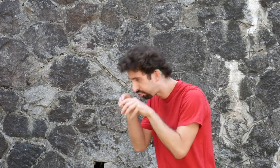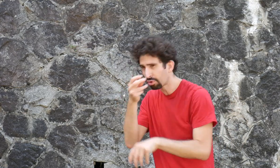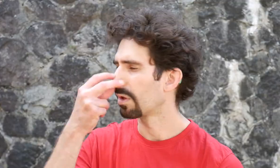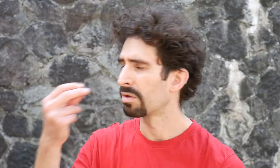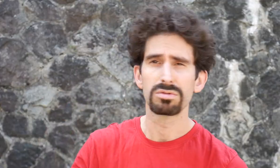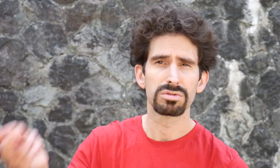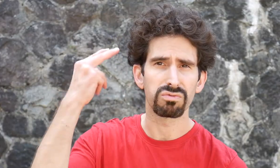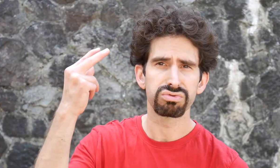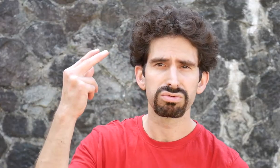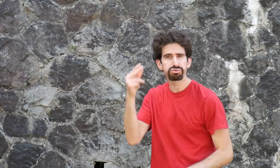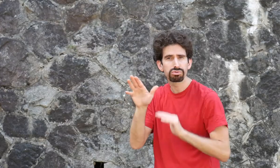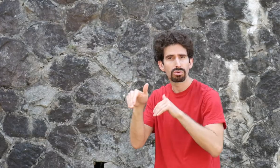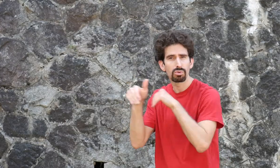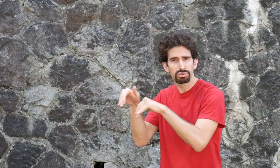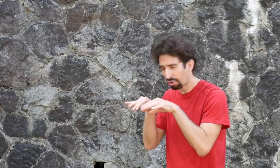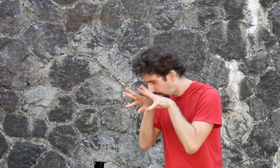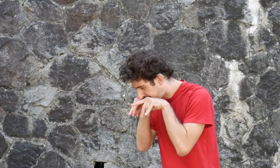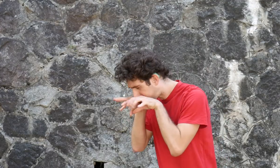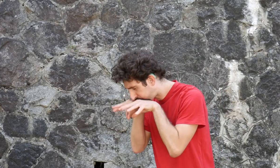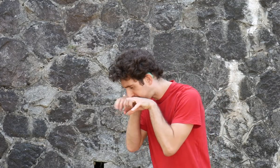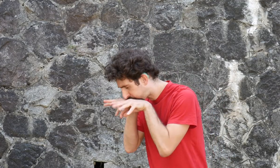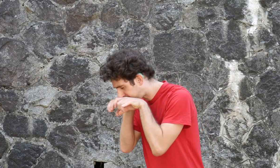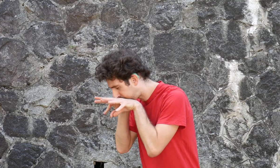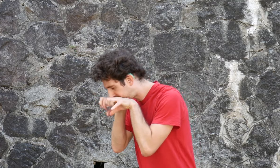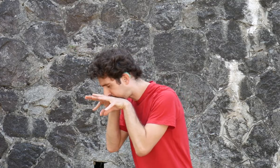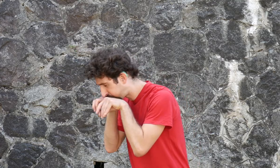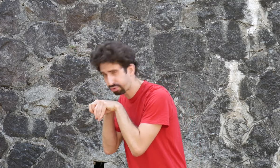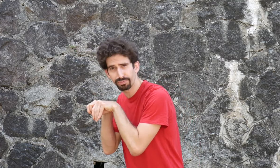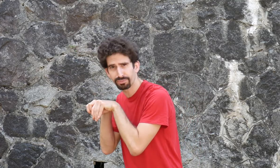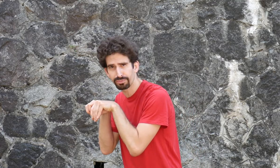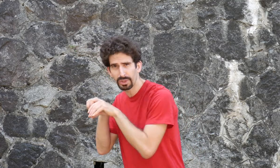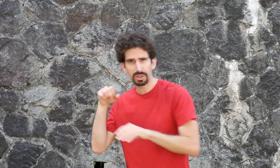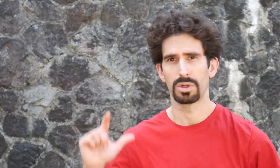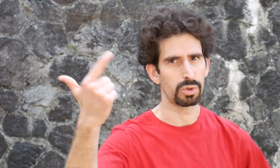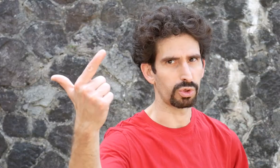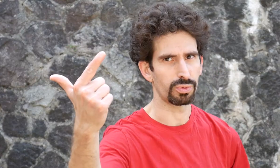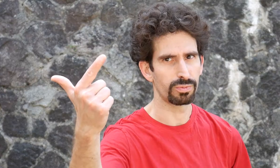Il s'en fout. Il continue de manger. Deux :